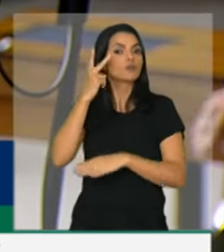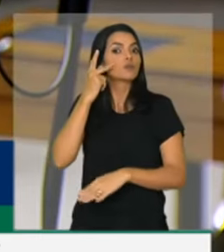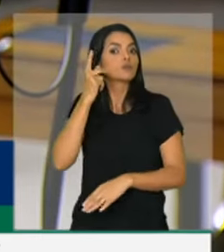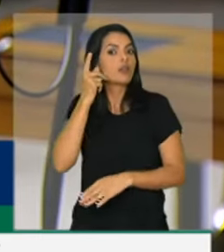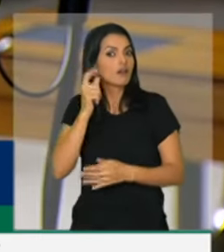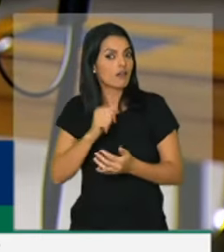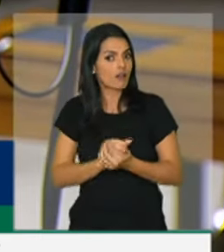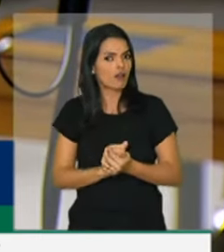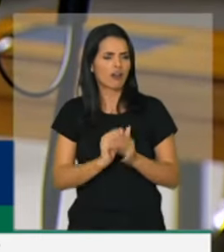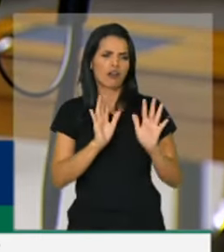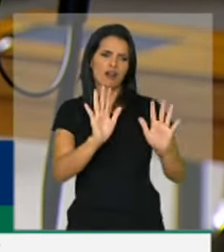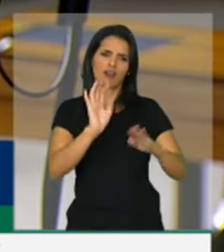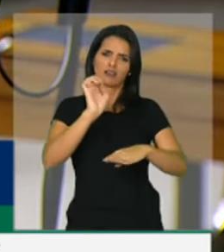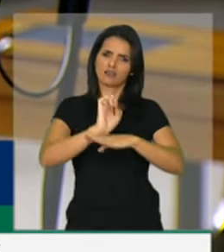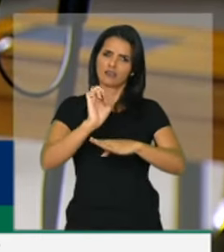O NOSSO NÓS TEMOS UM GRUPO DE MAIS DE 15OO É ... PESSOAS